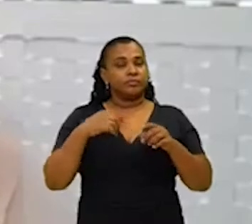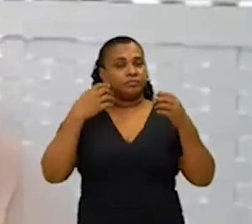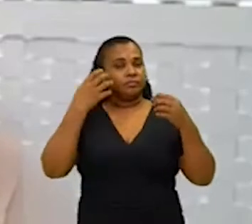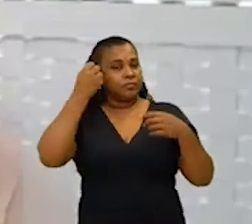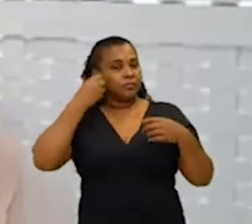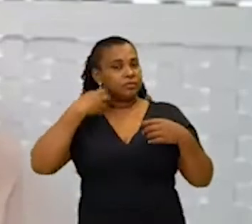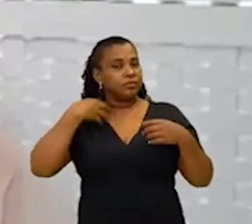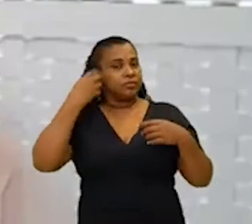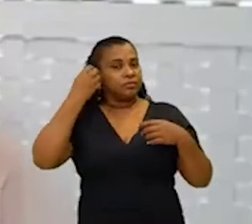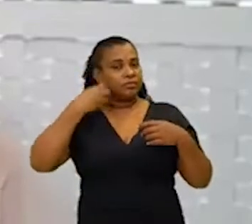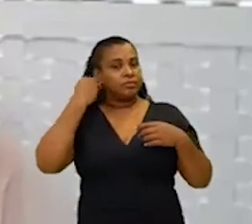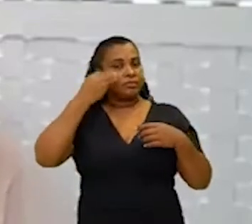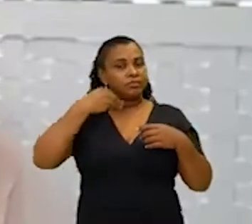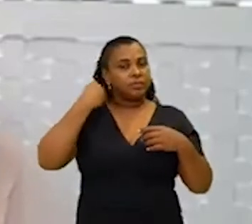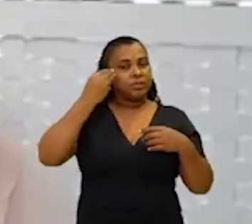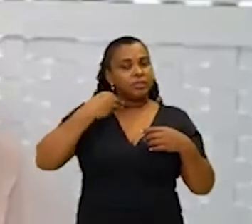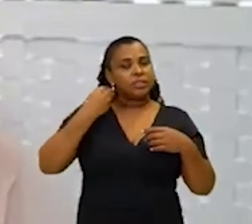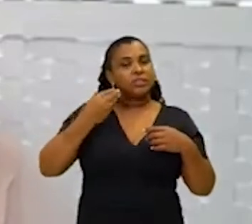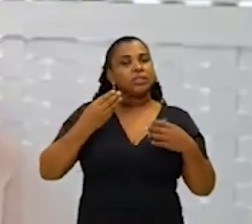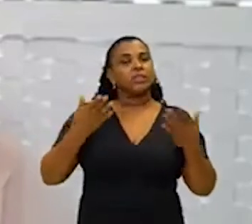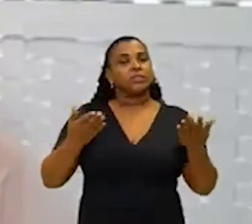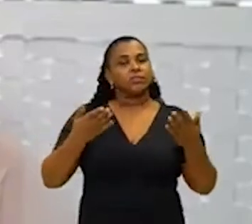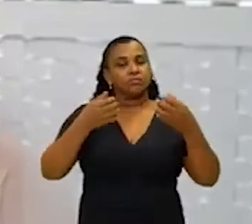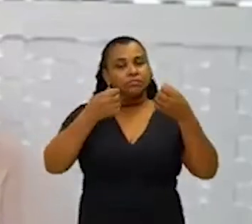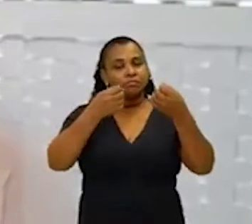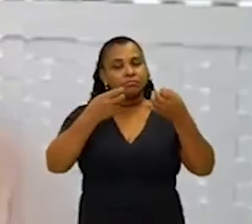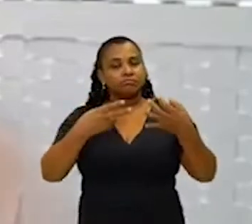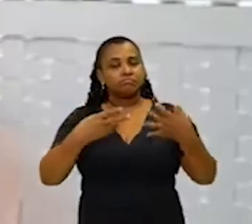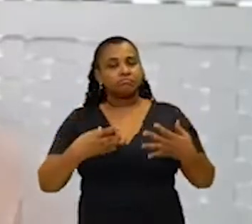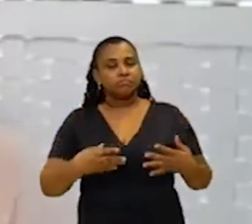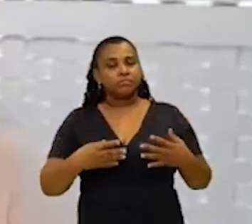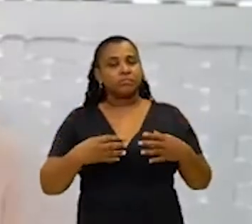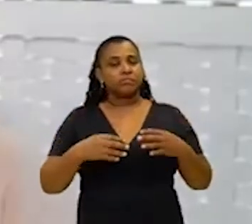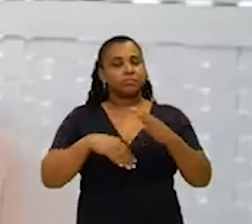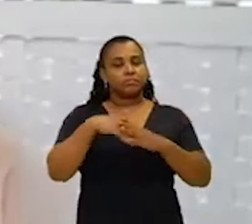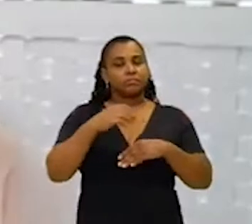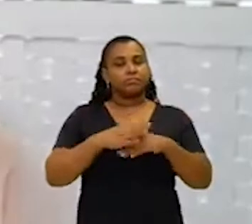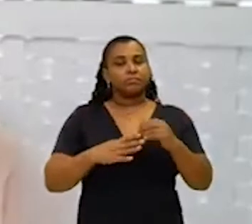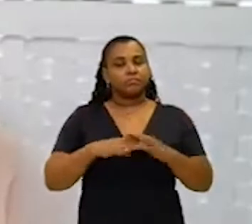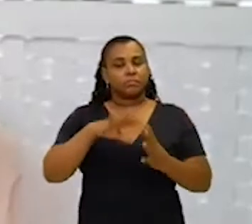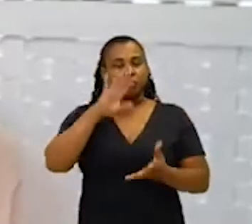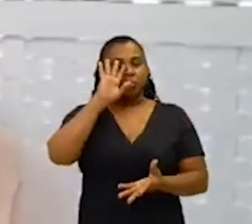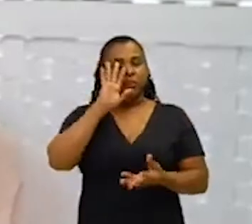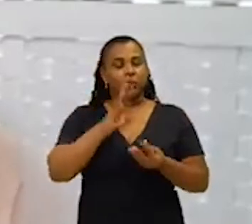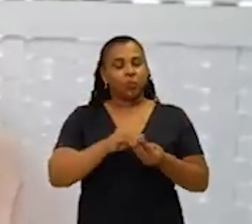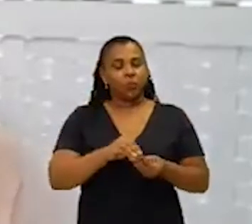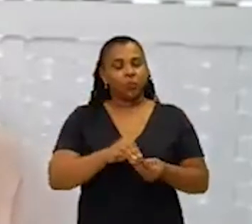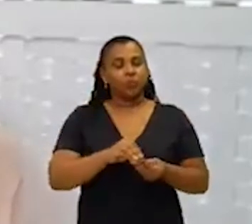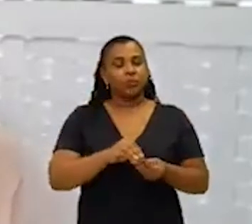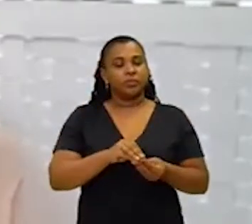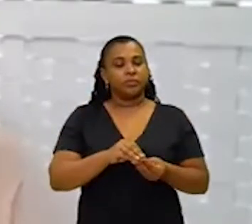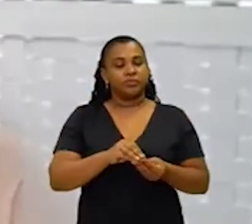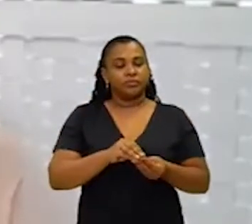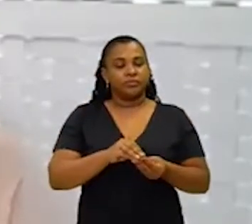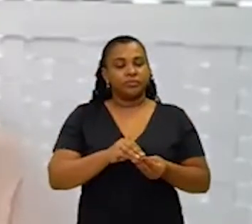normatizar esta prática para concluir enfim lembrar que ao não garantir o acesso da população